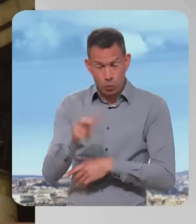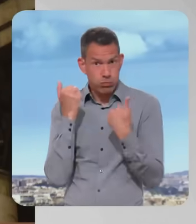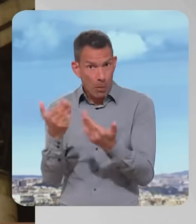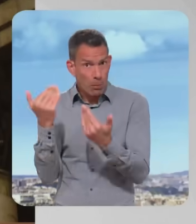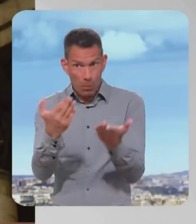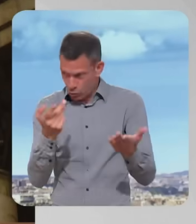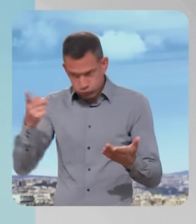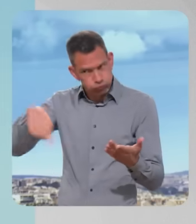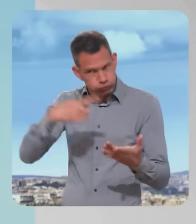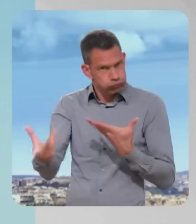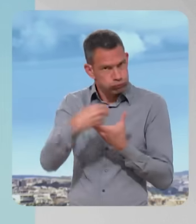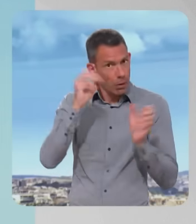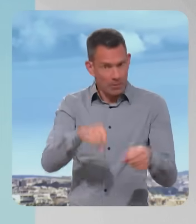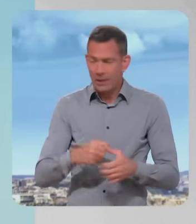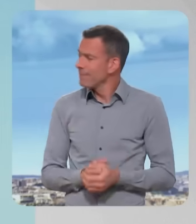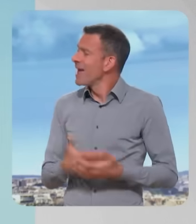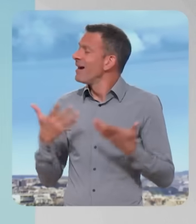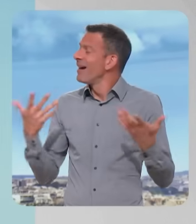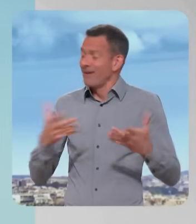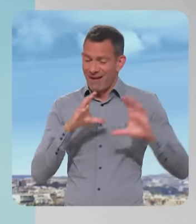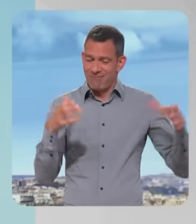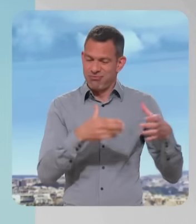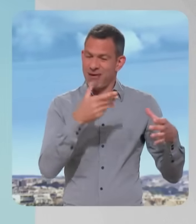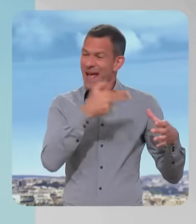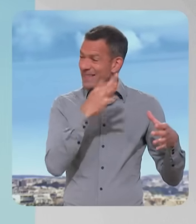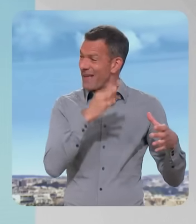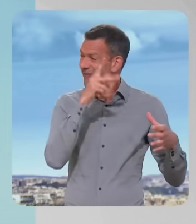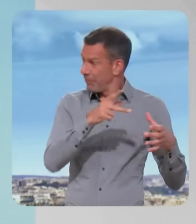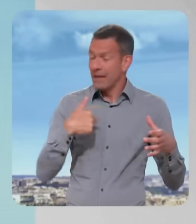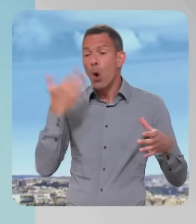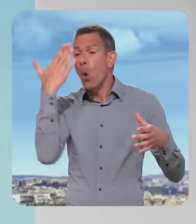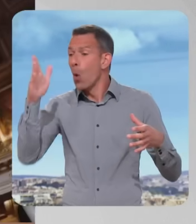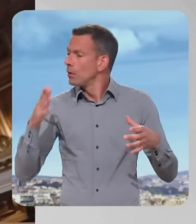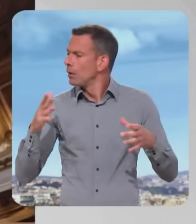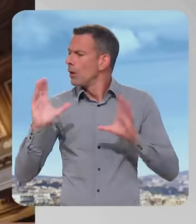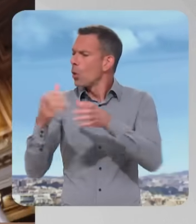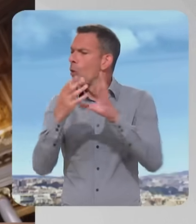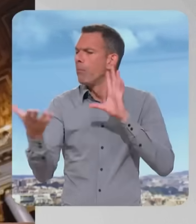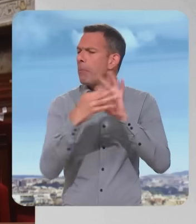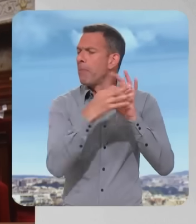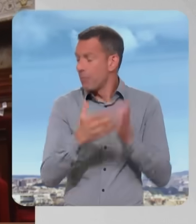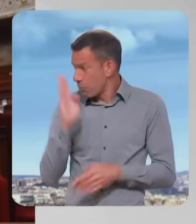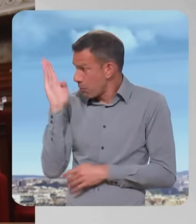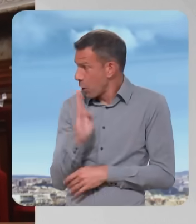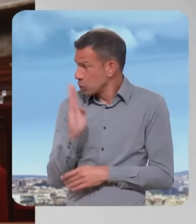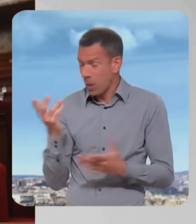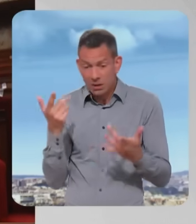Chacun des groupes à l'Assemblée nationale devra ensuite prendre ses responsabilités. Nous proposons d'abroger la réforme des retraites d'E.Macron.